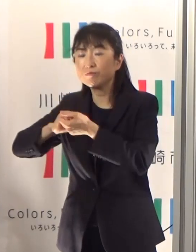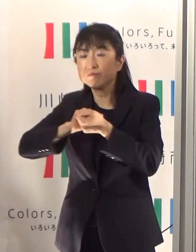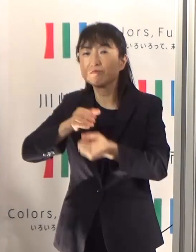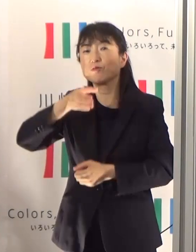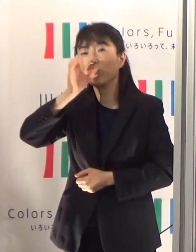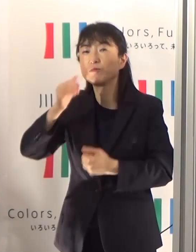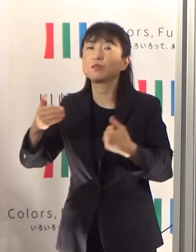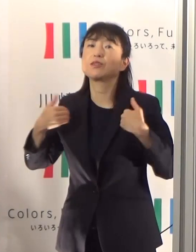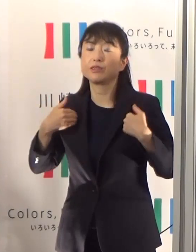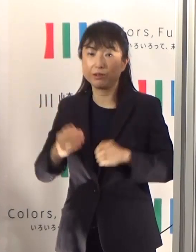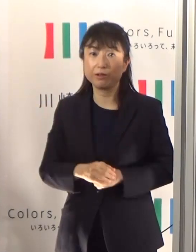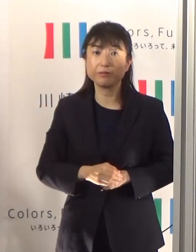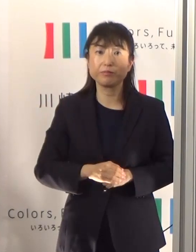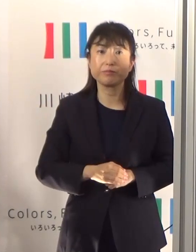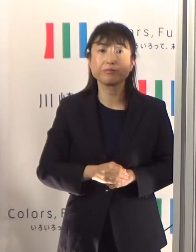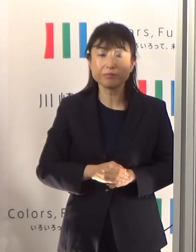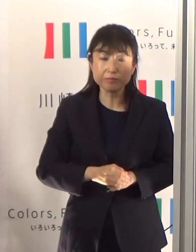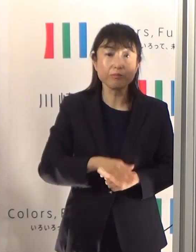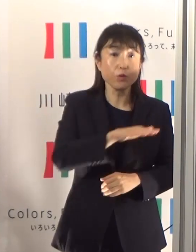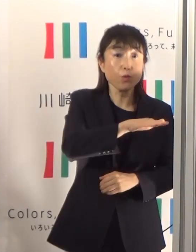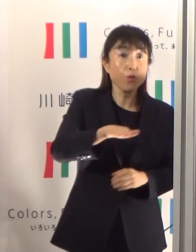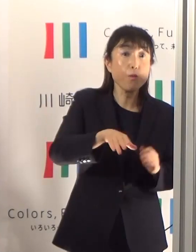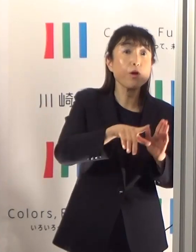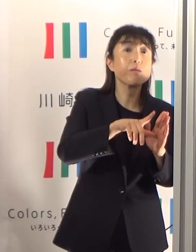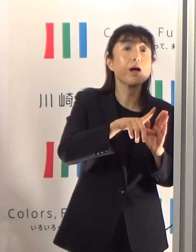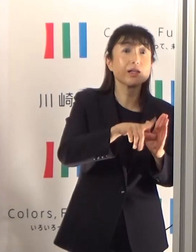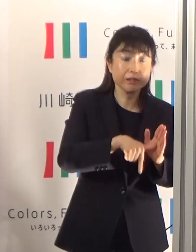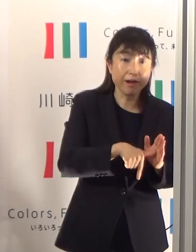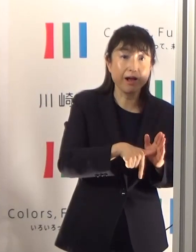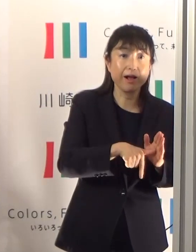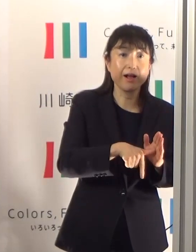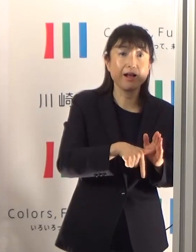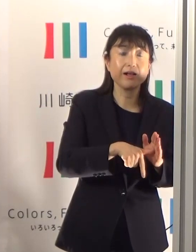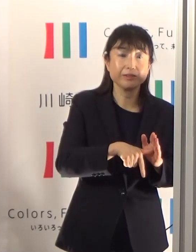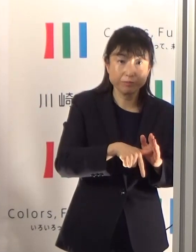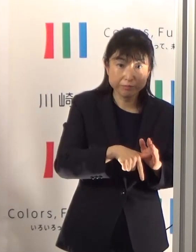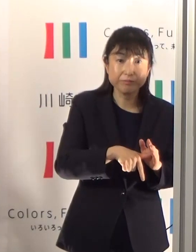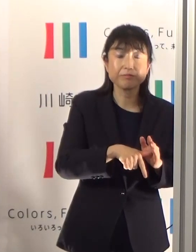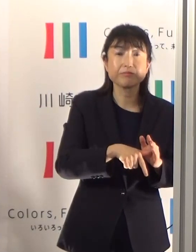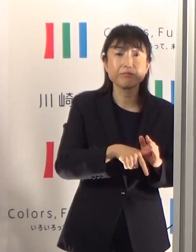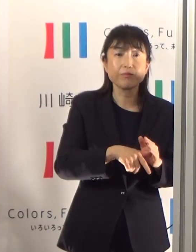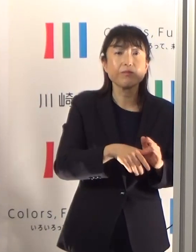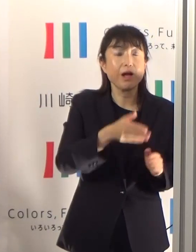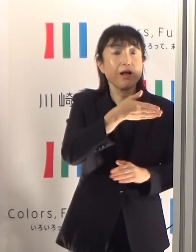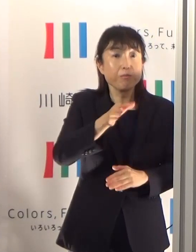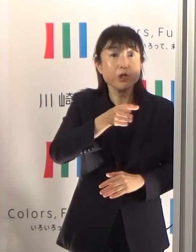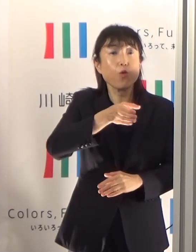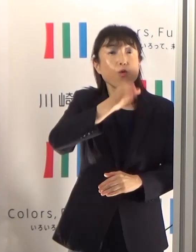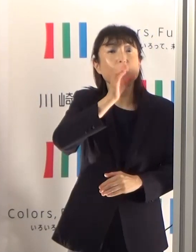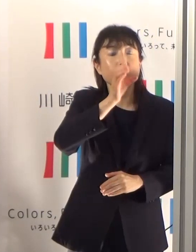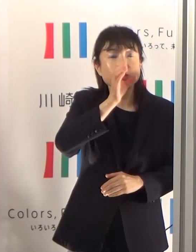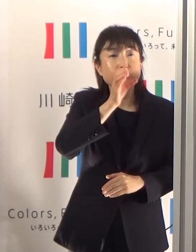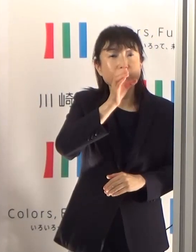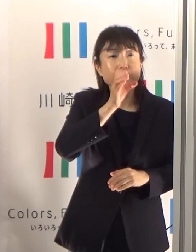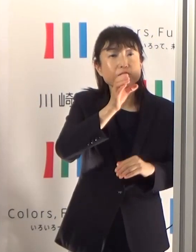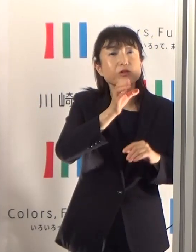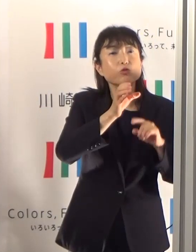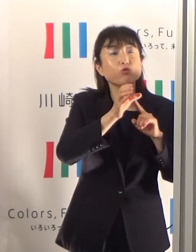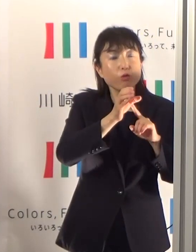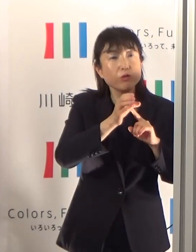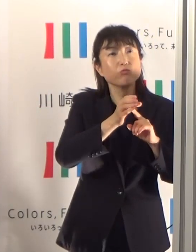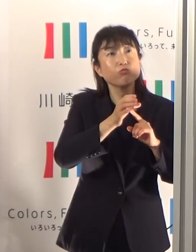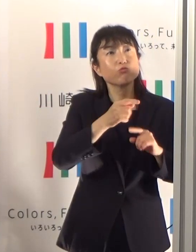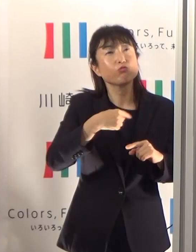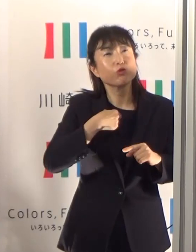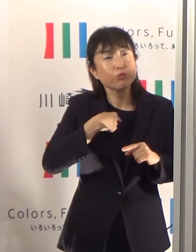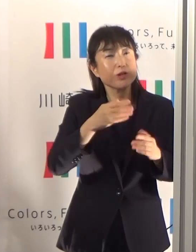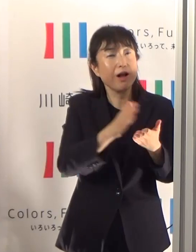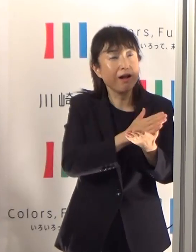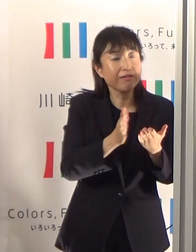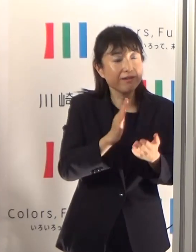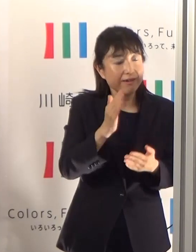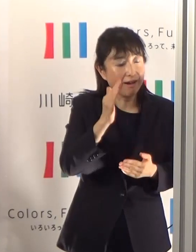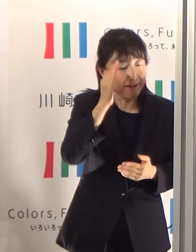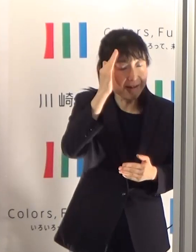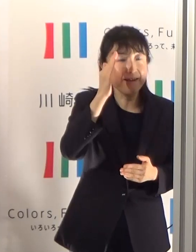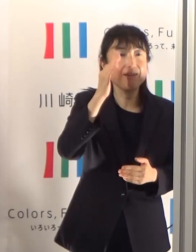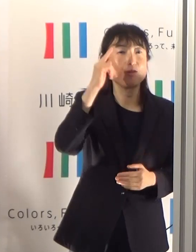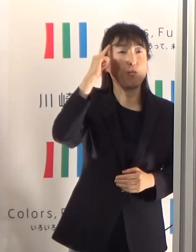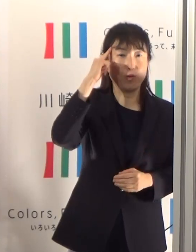それから子どもさんの場合には、まだちょっといつ飲めばいいのか分からないというお子さんいらっしゃると思いますので